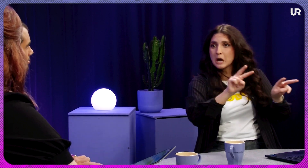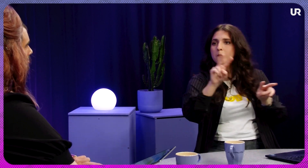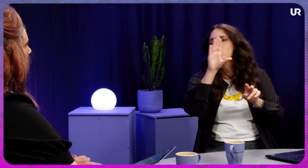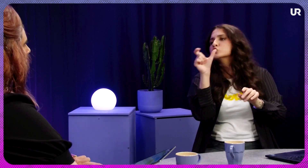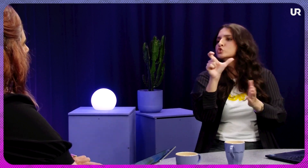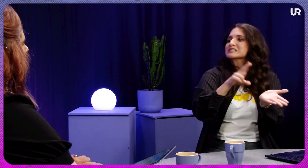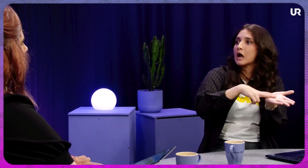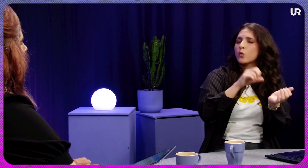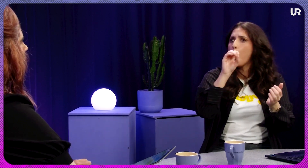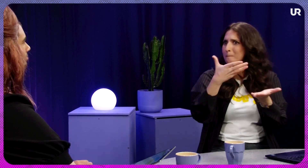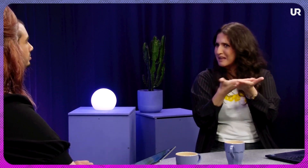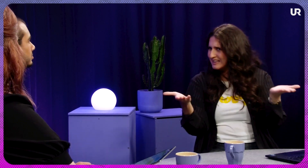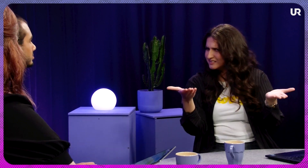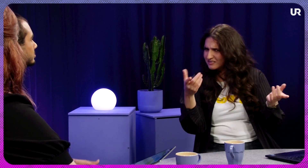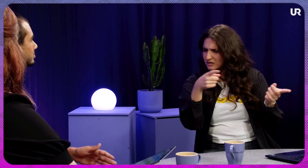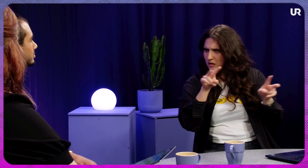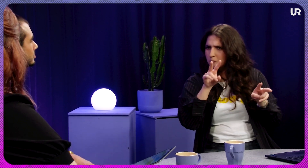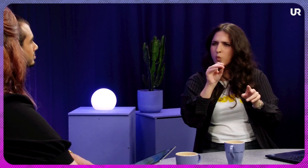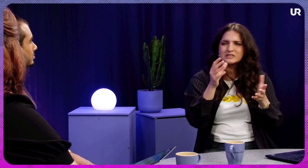Finns samma information där är chansen större att det faktiskt är sant.